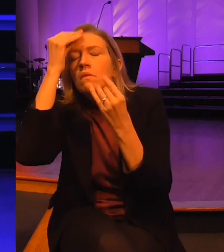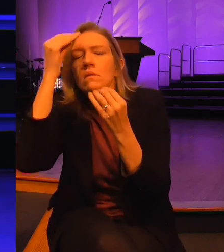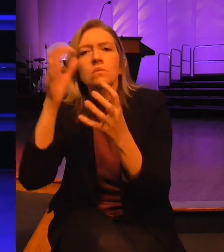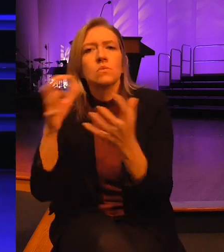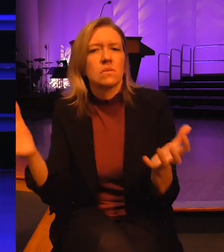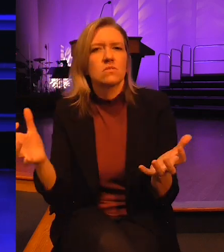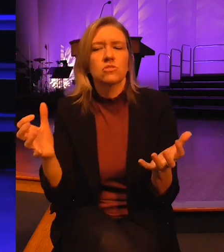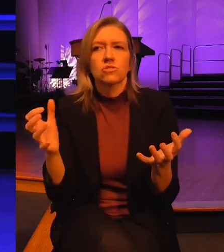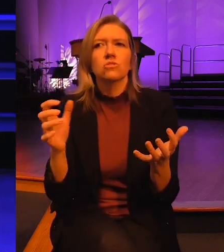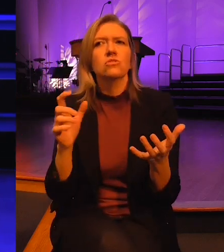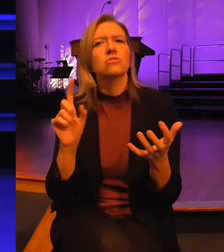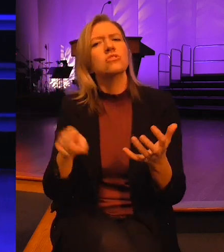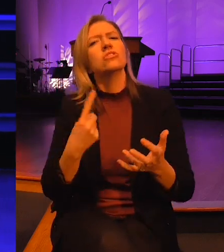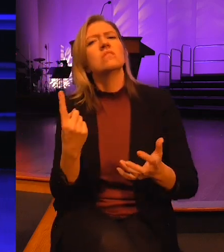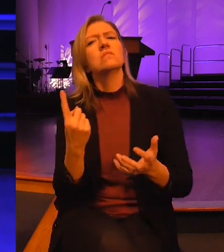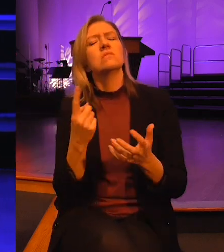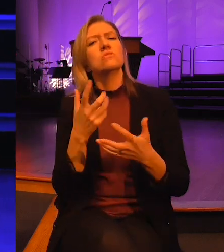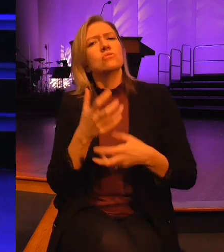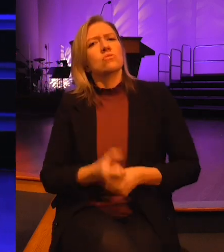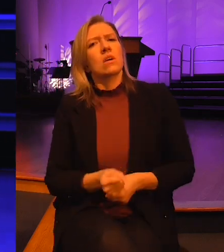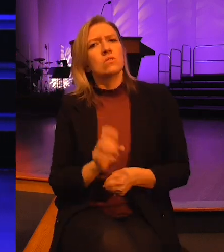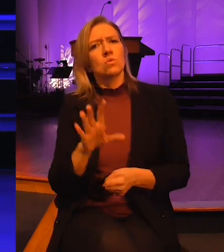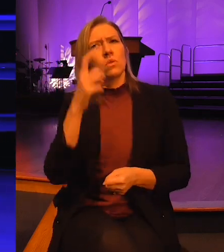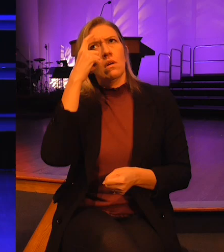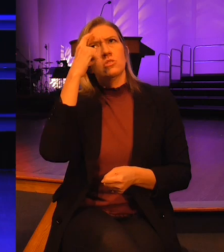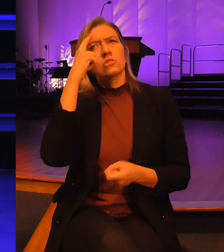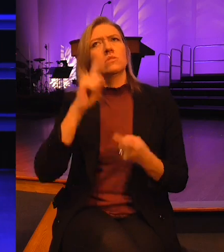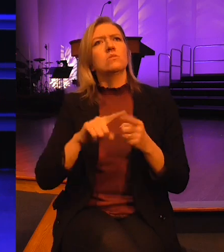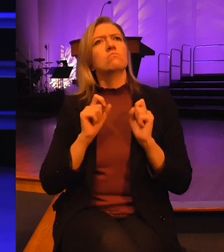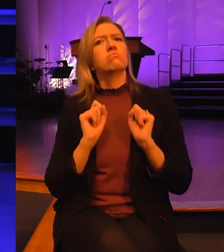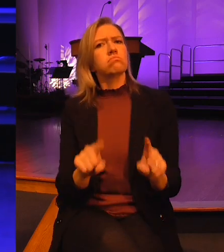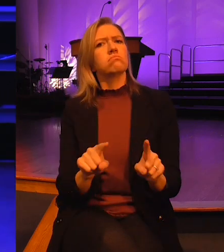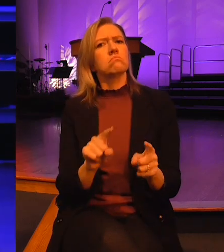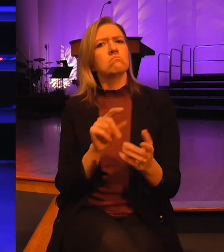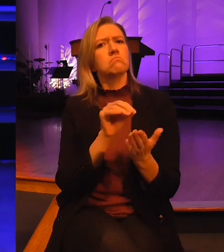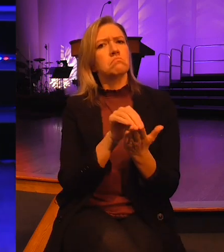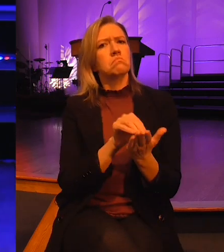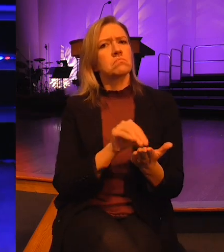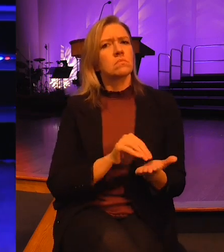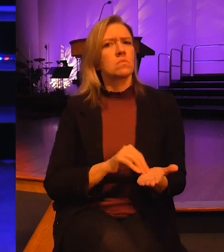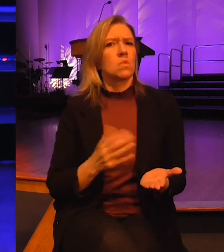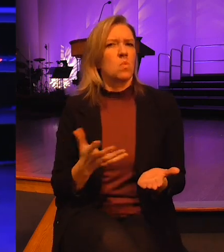confiemos en su Conciencia para salir con lo que necesita y así en nuestra hoja de trabajo, la